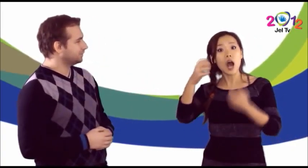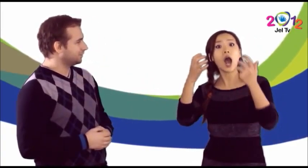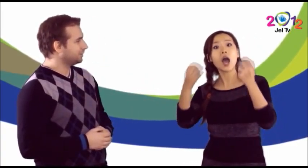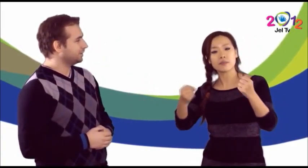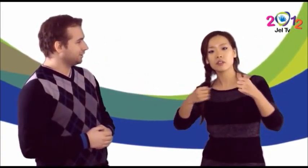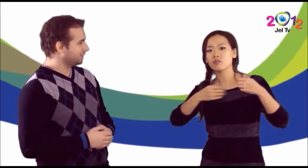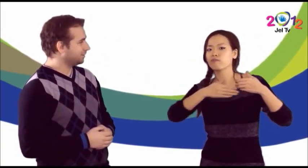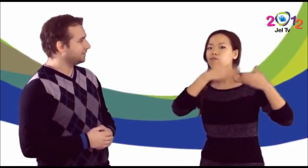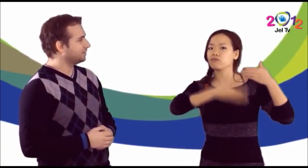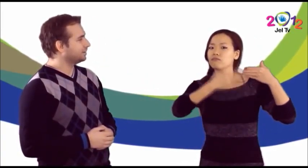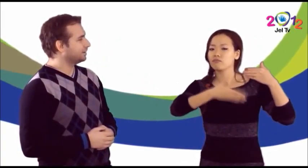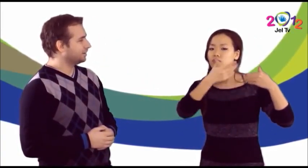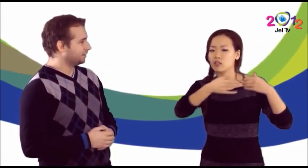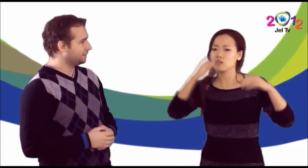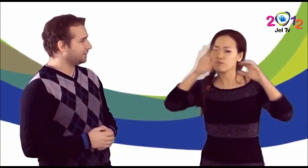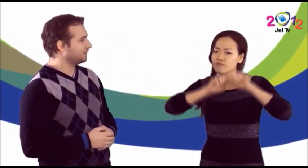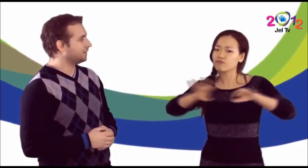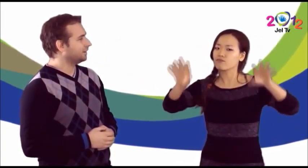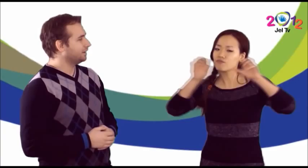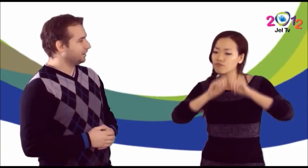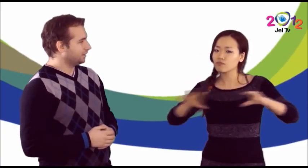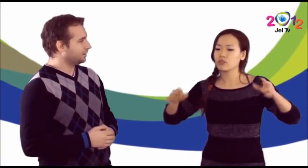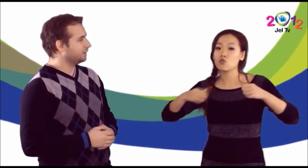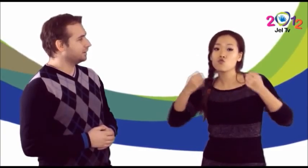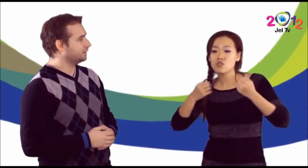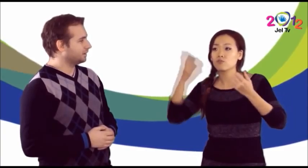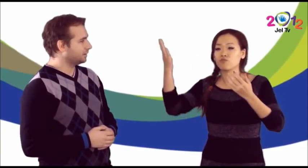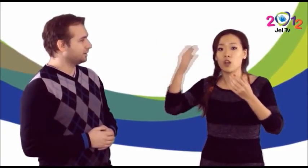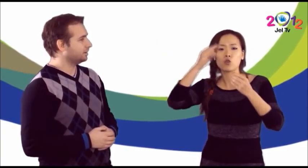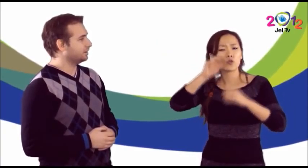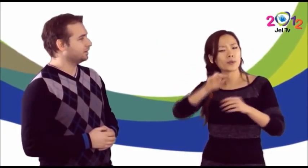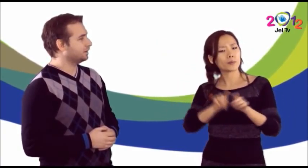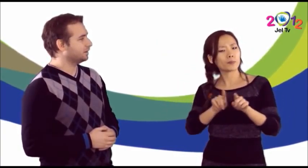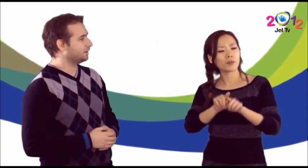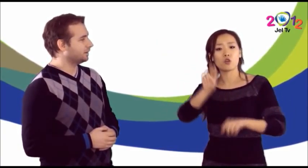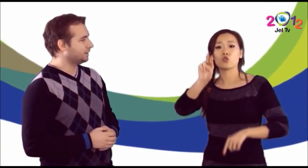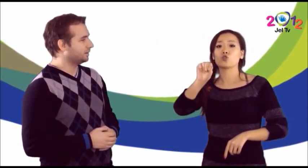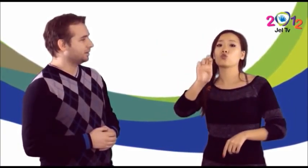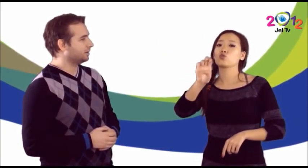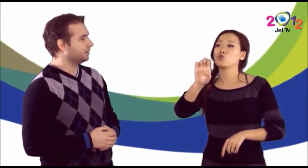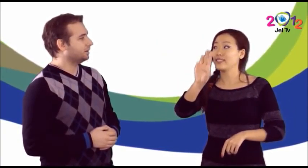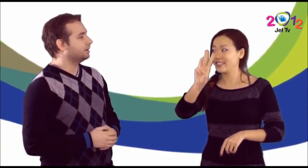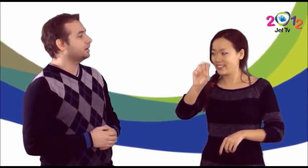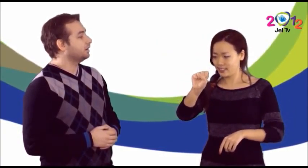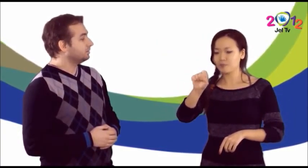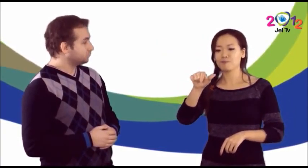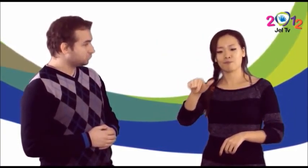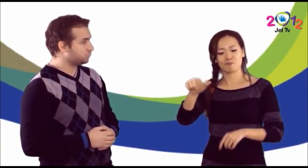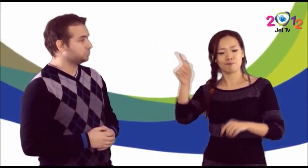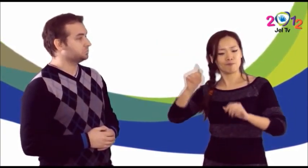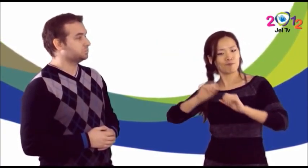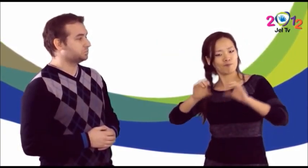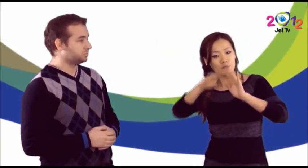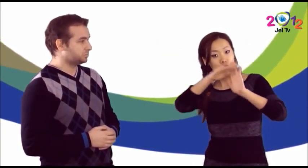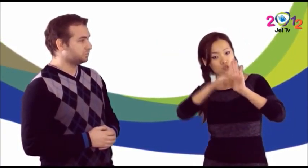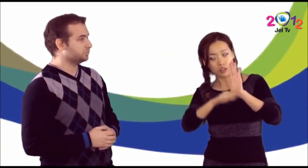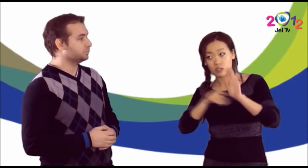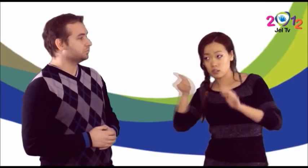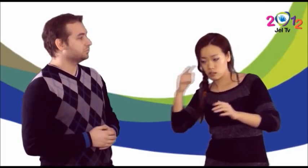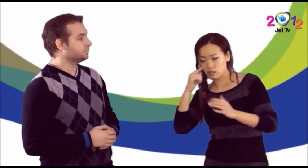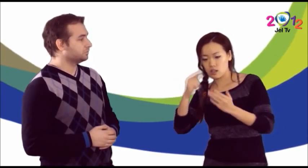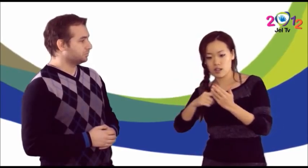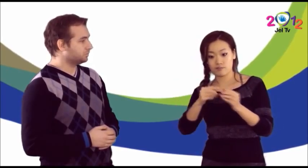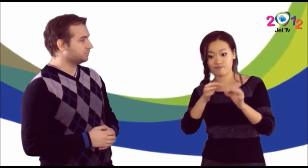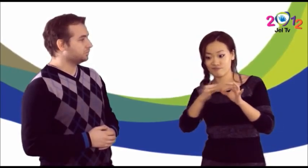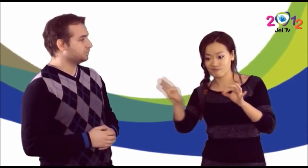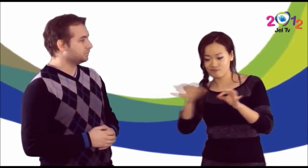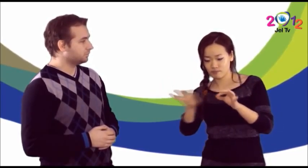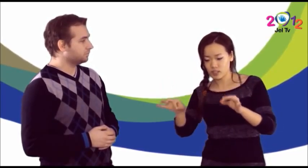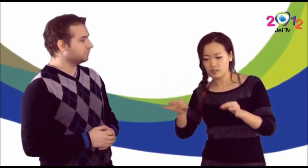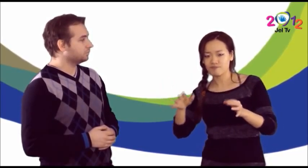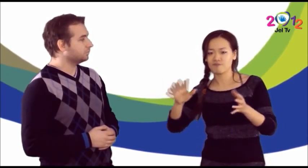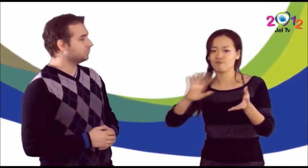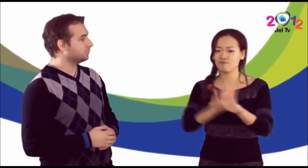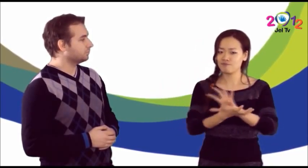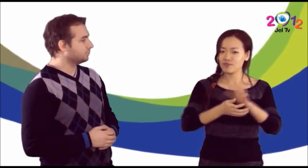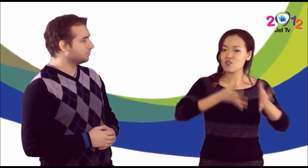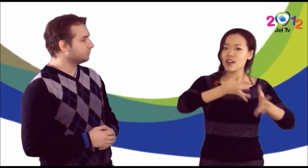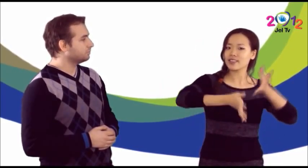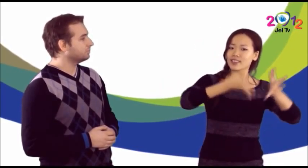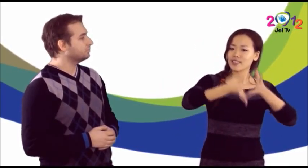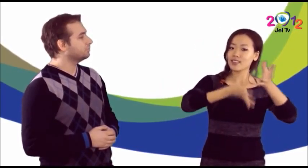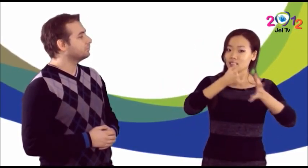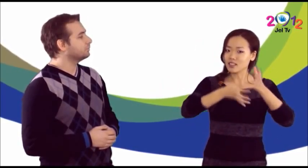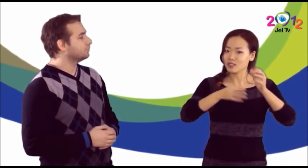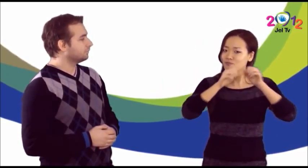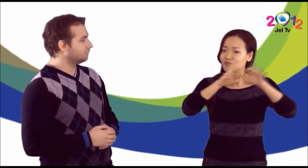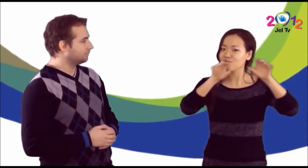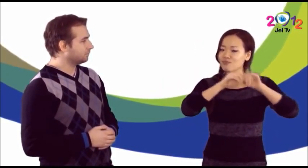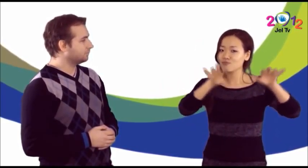Igen, többféle honlapunk is van. Információáramlás, több feliratot átmódosítottunk jelnyelvi változatra.